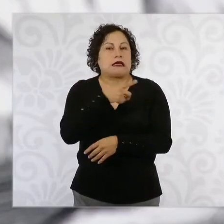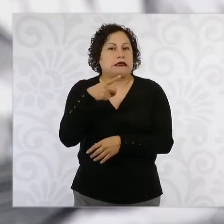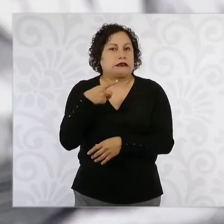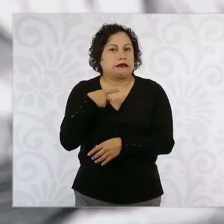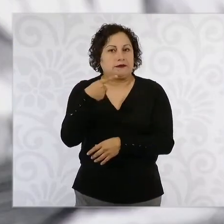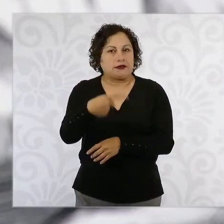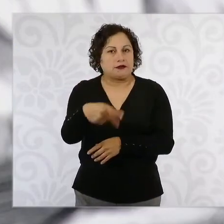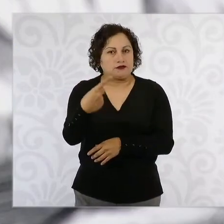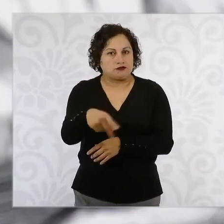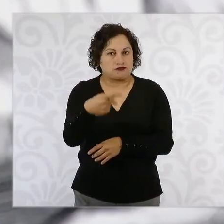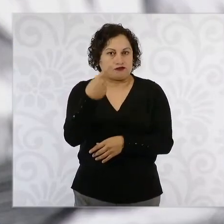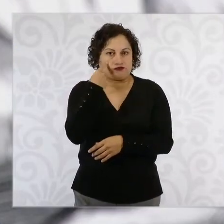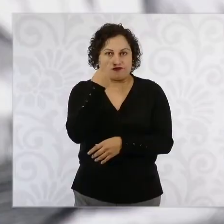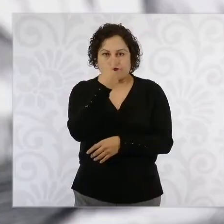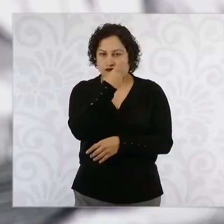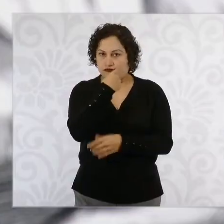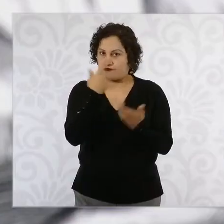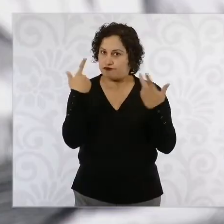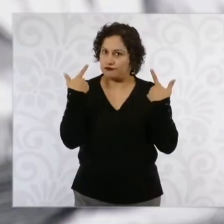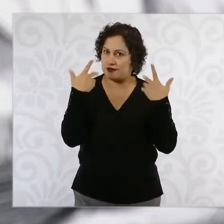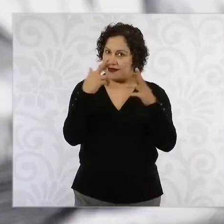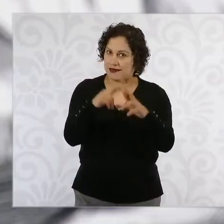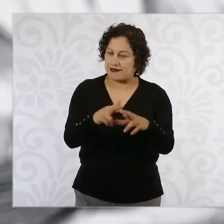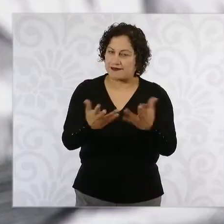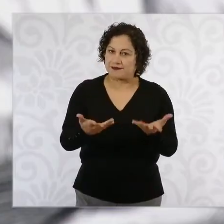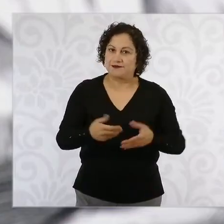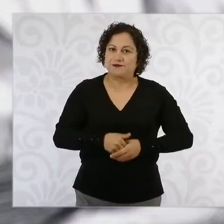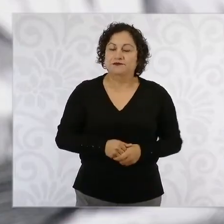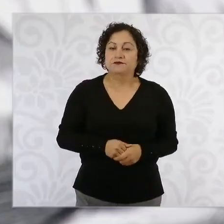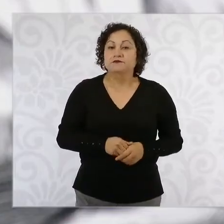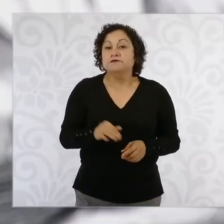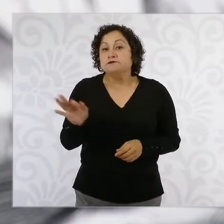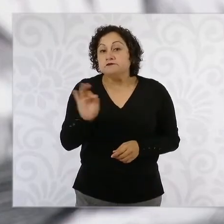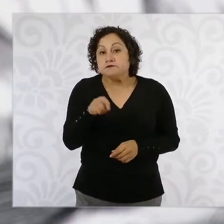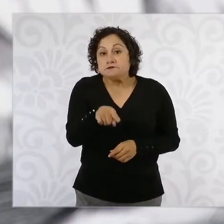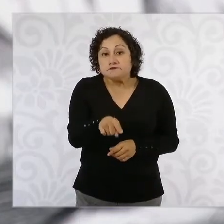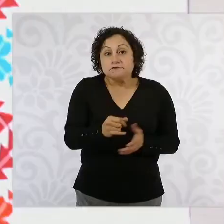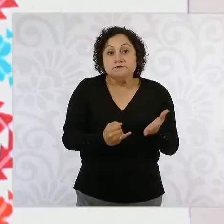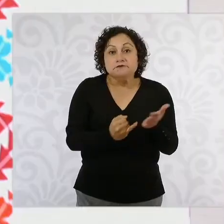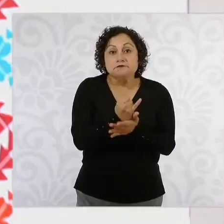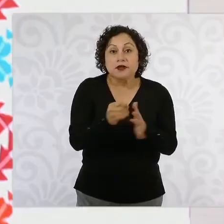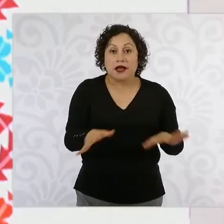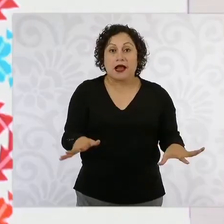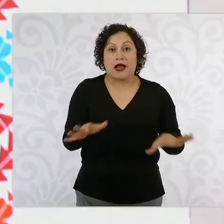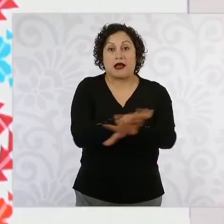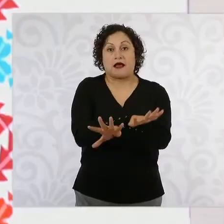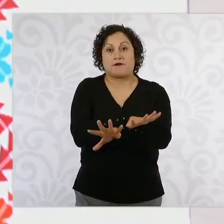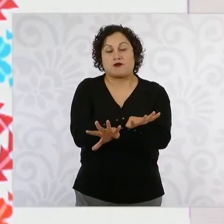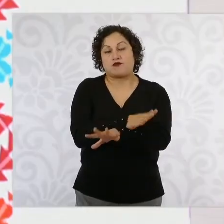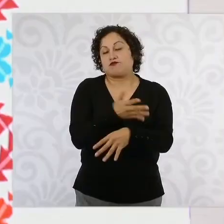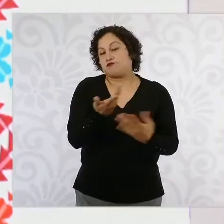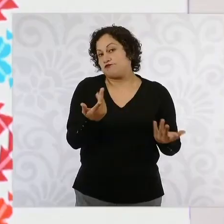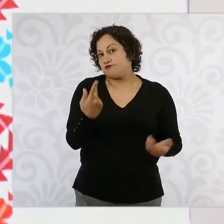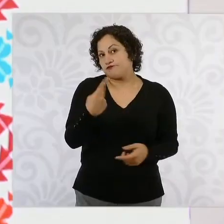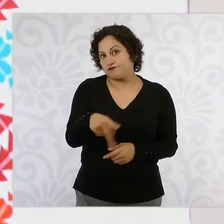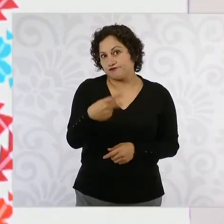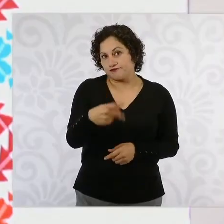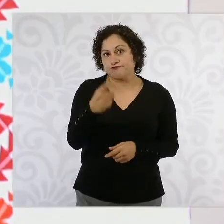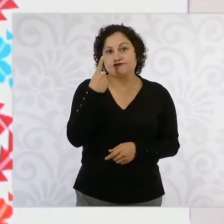educativo Entonces si hay algún cambio pues tiene que definirse directamente por los las y los